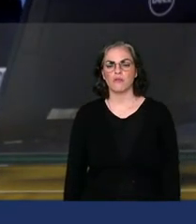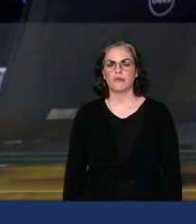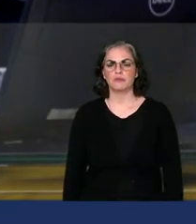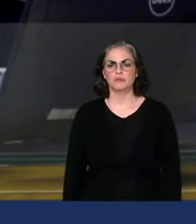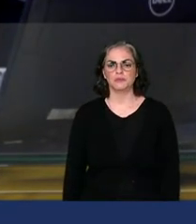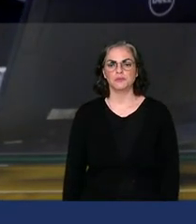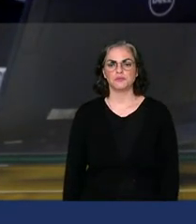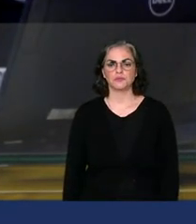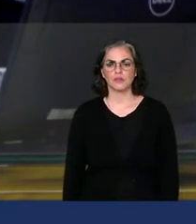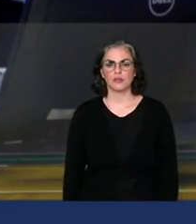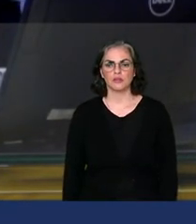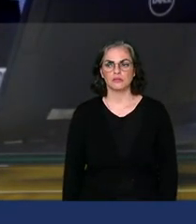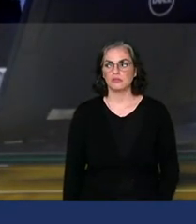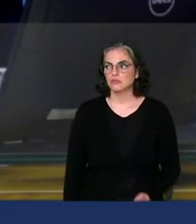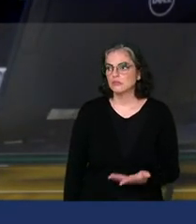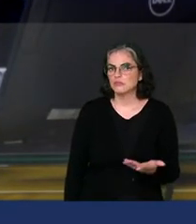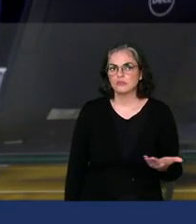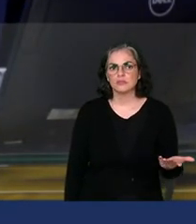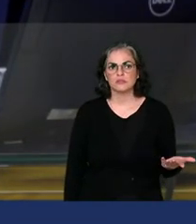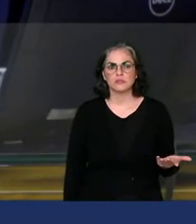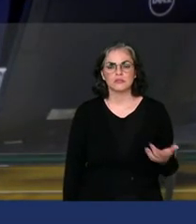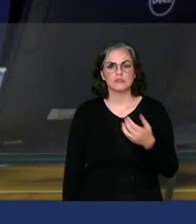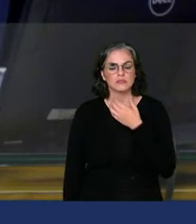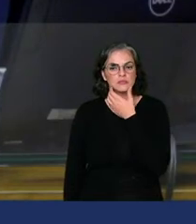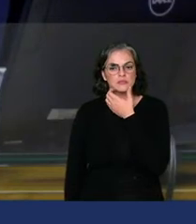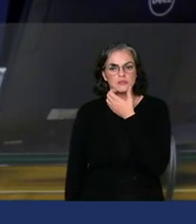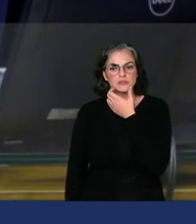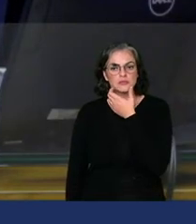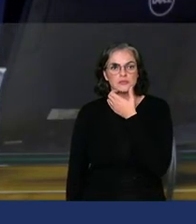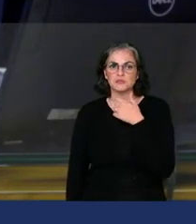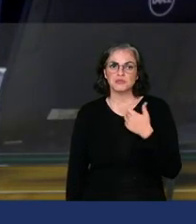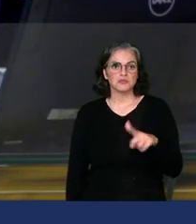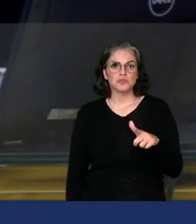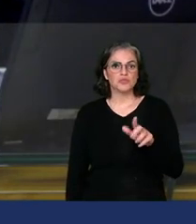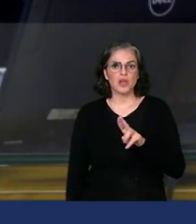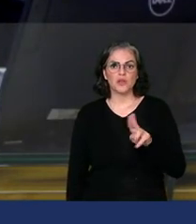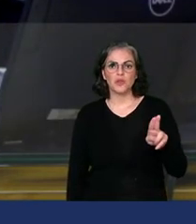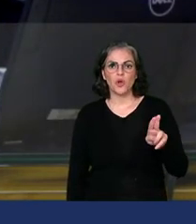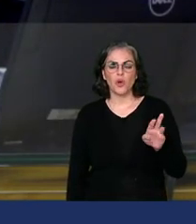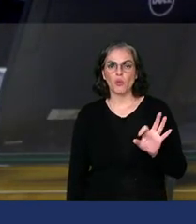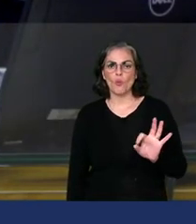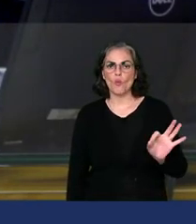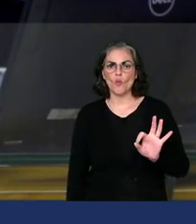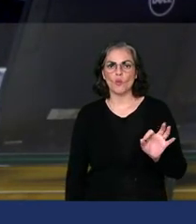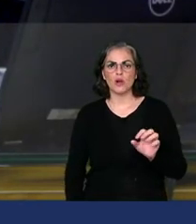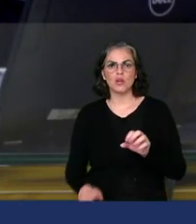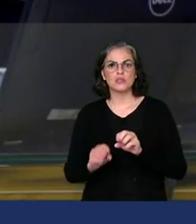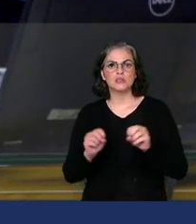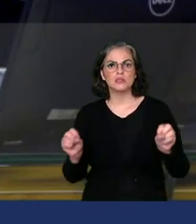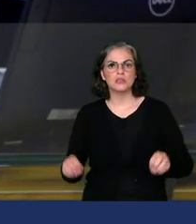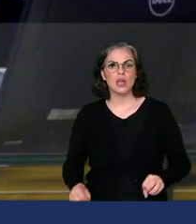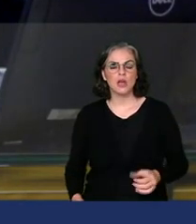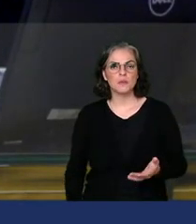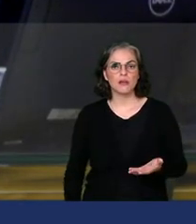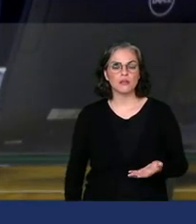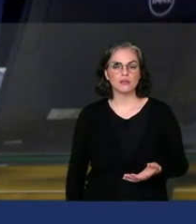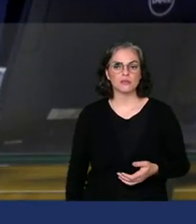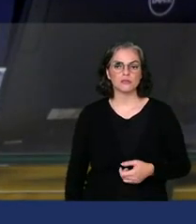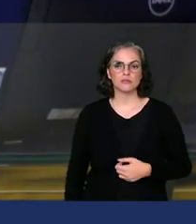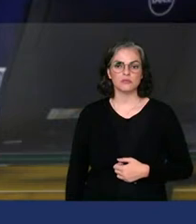REQUERIMENTO. RAPIDINHO, PODE SER? [PRESIDENTE]: TEM ALGUÉM... AQUI NO SISTEMA NÃO APARECE. SE APARECESSE EU